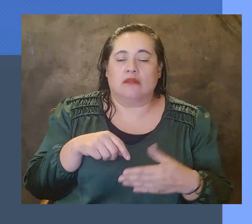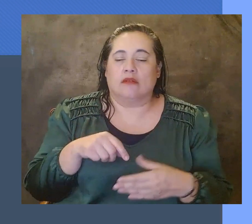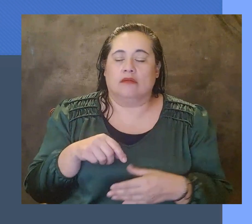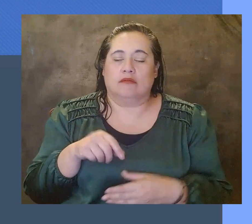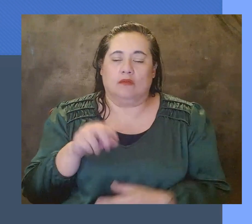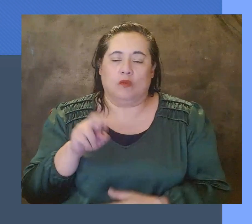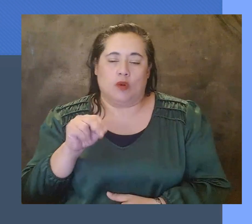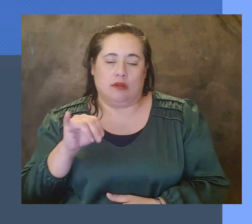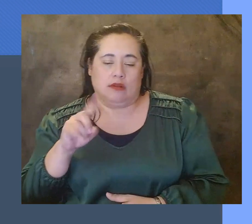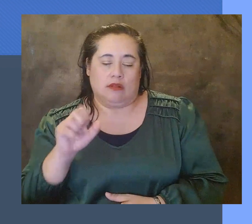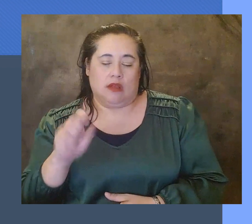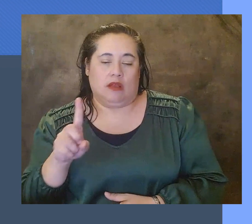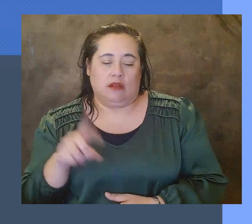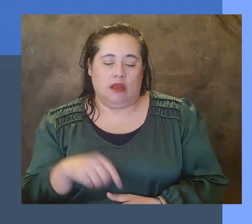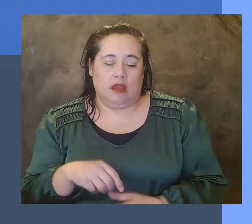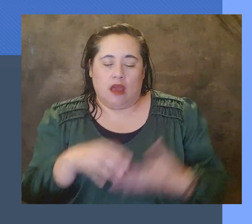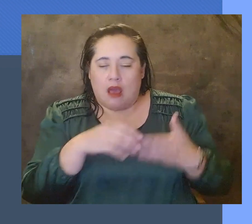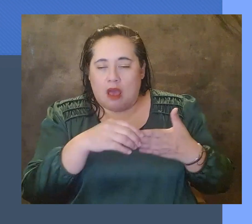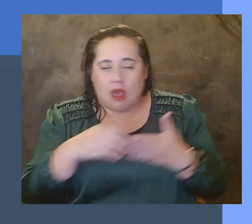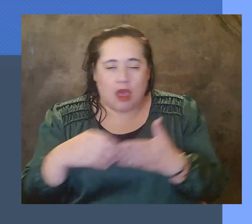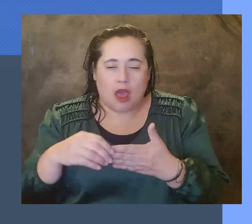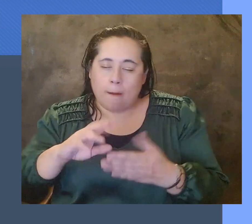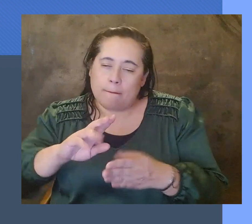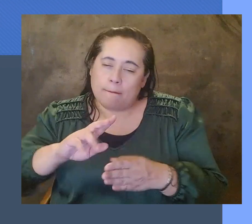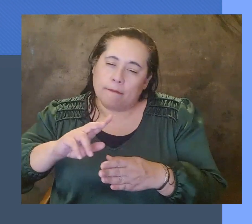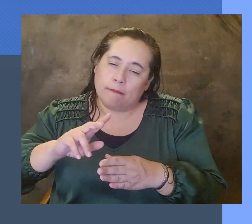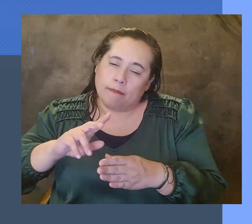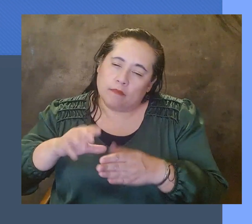Seguidos de principios rectores e ilustraciones.